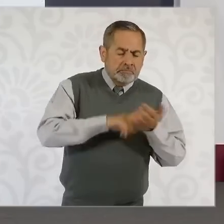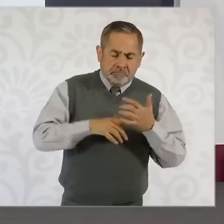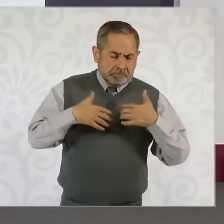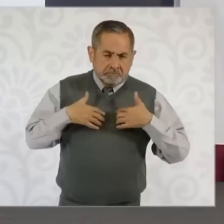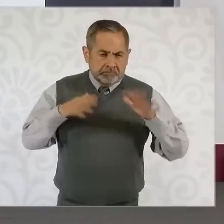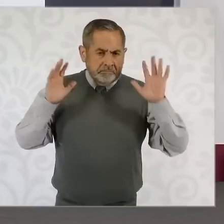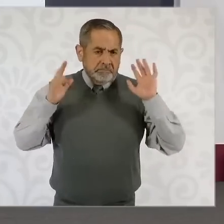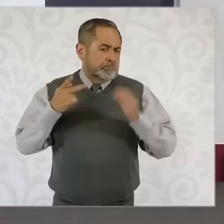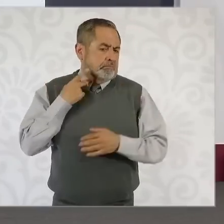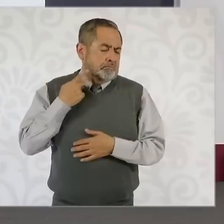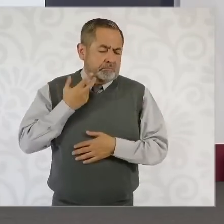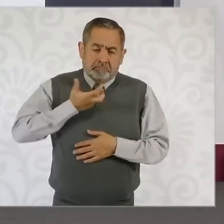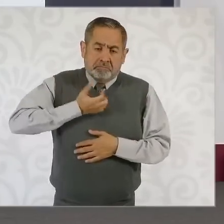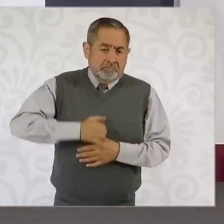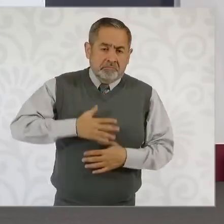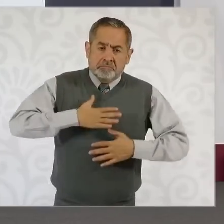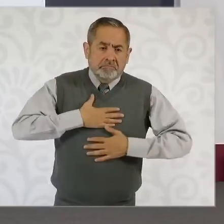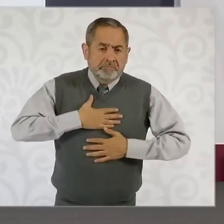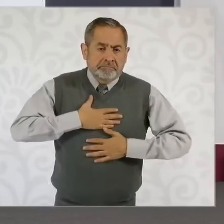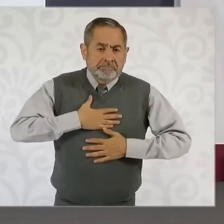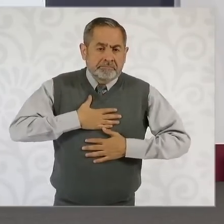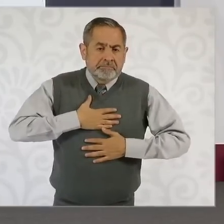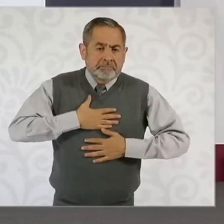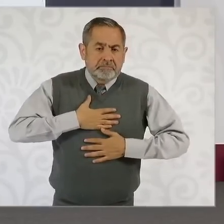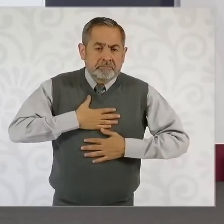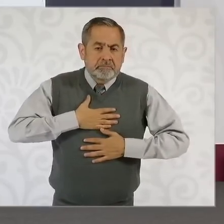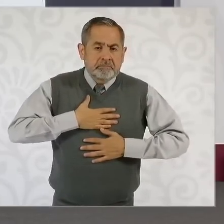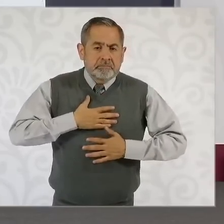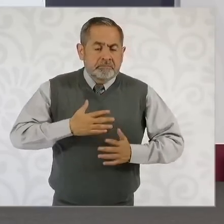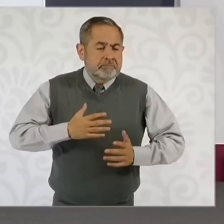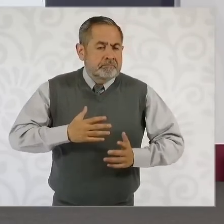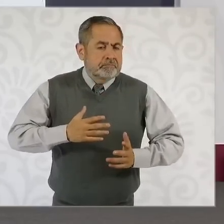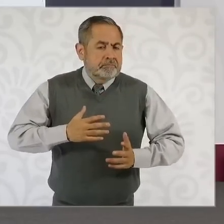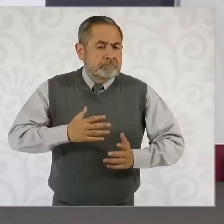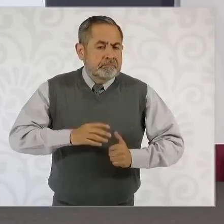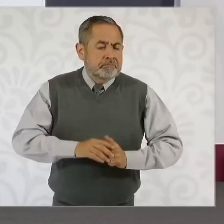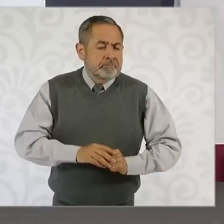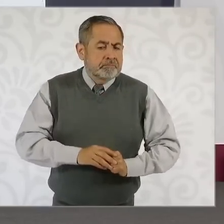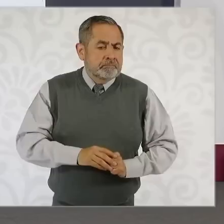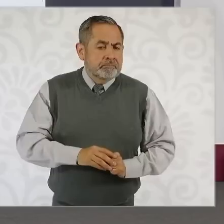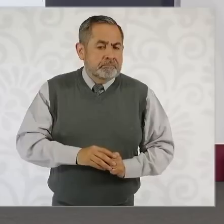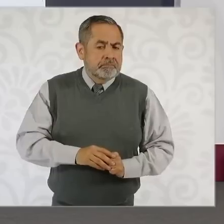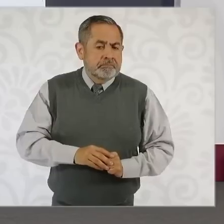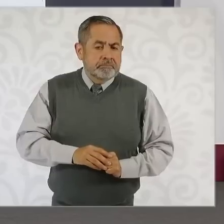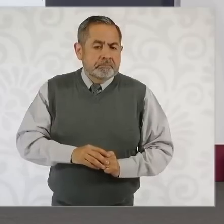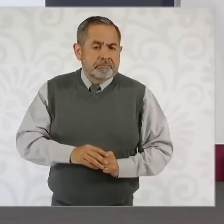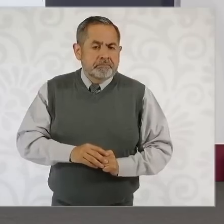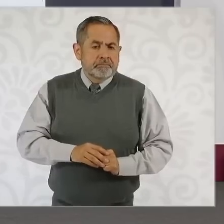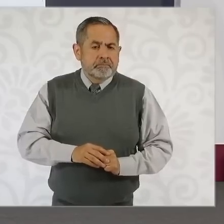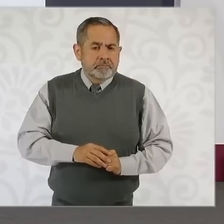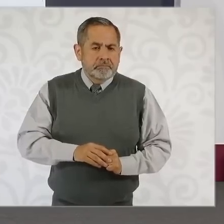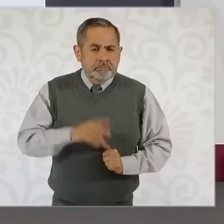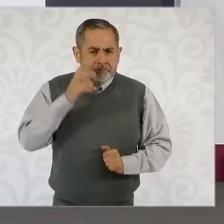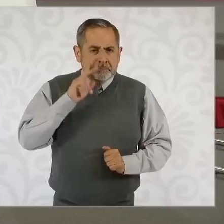política a ver Paulina traduce